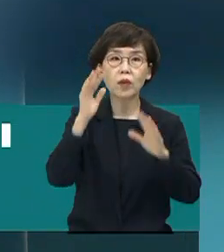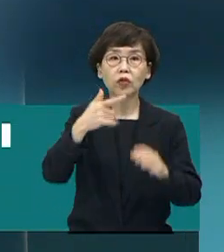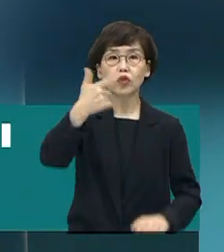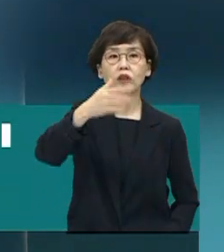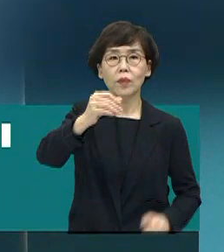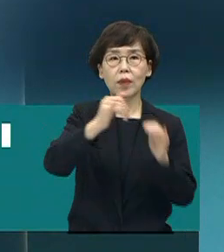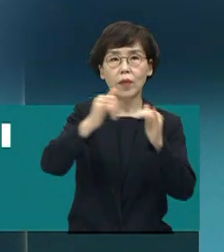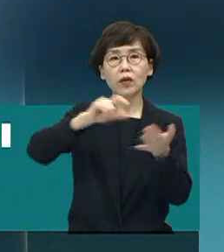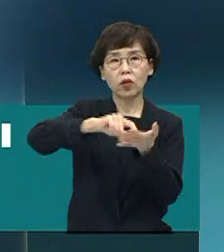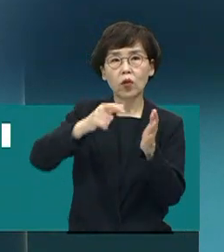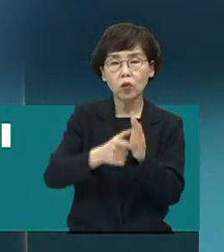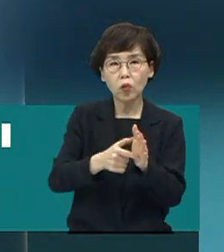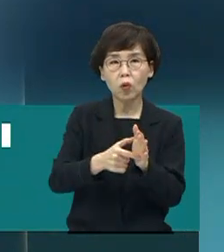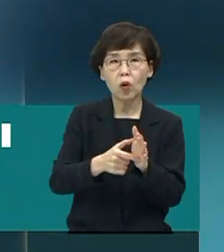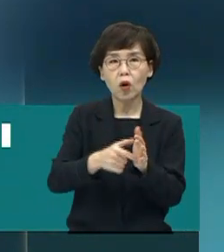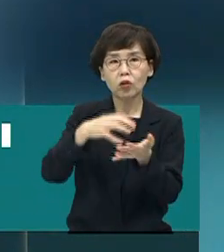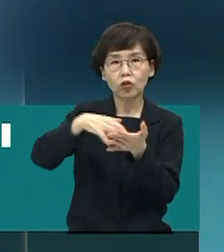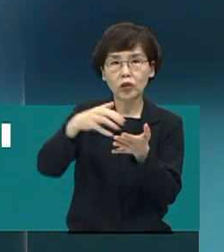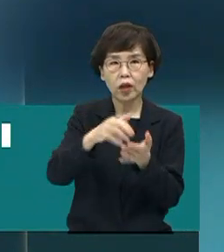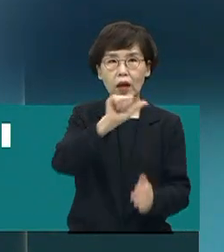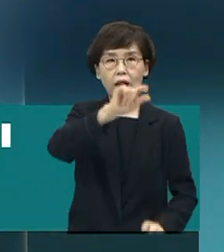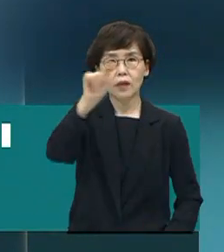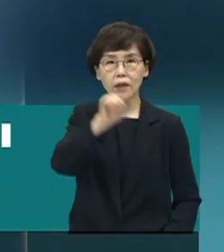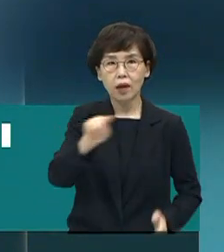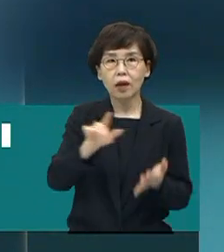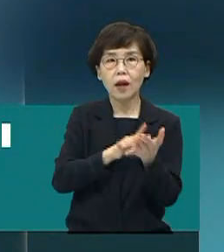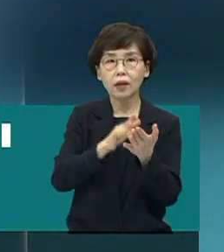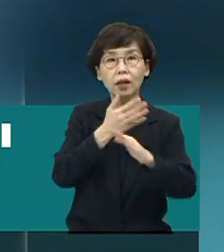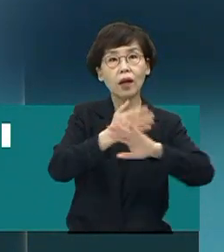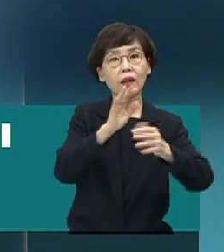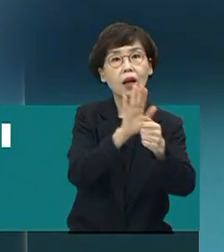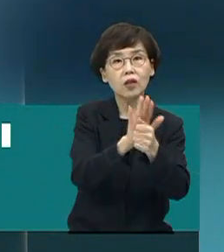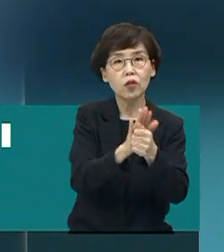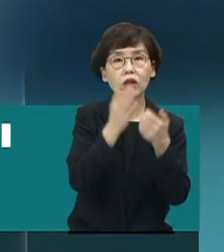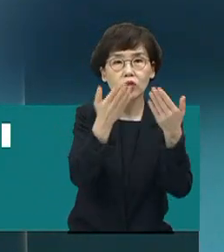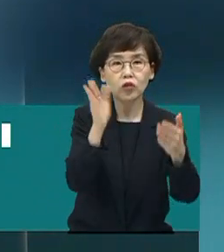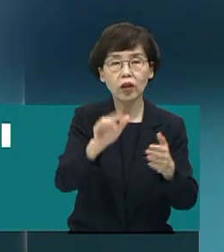아스트라제네카 백신을 다른 나라에 지원하기로 했습니다.